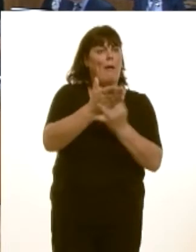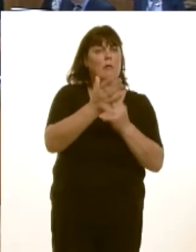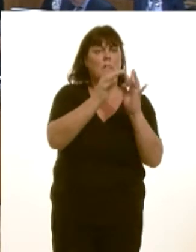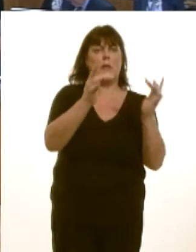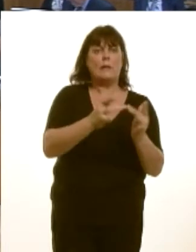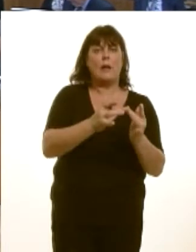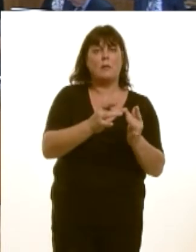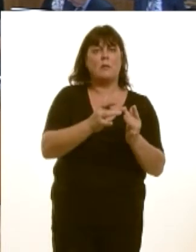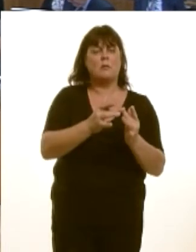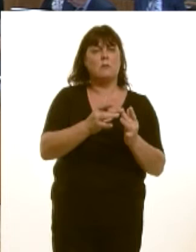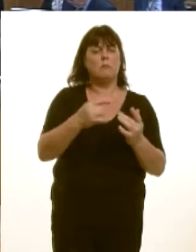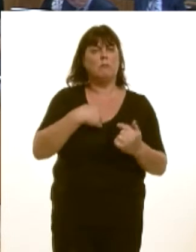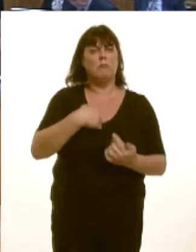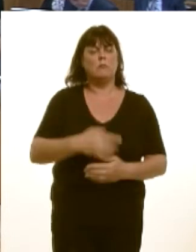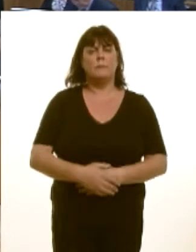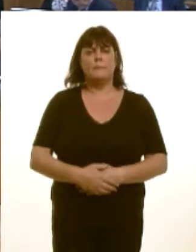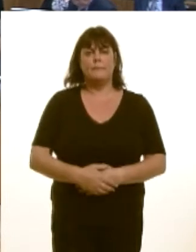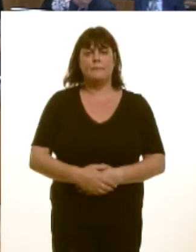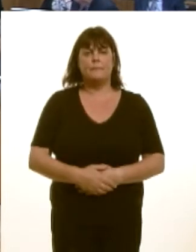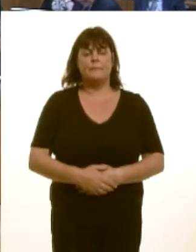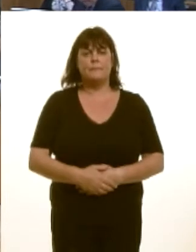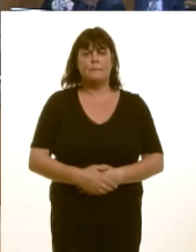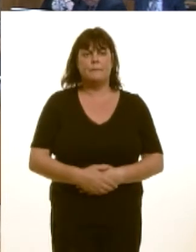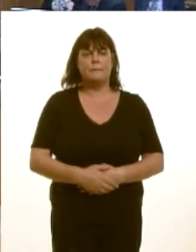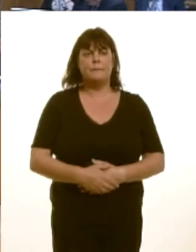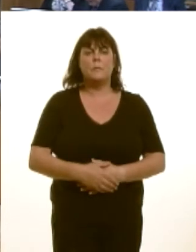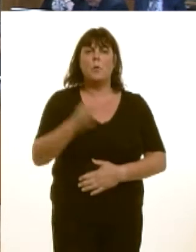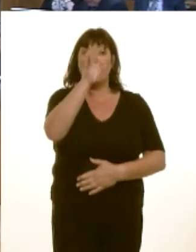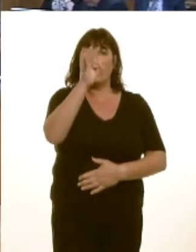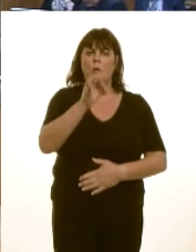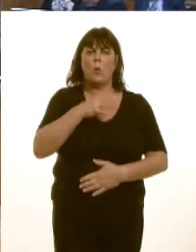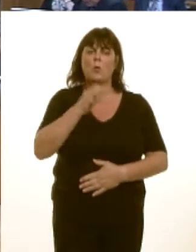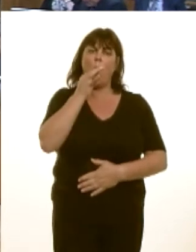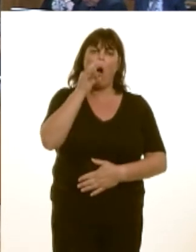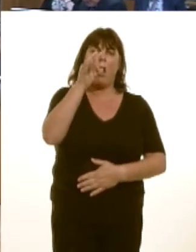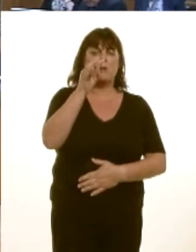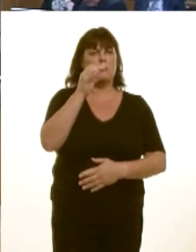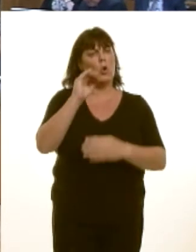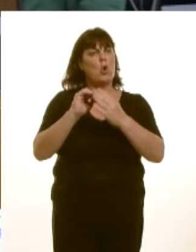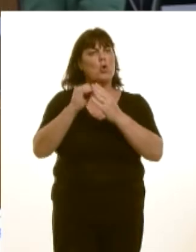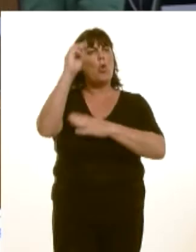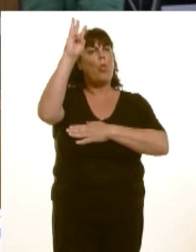Cymru gael yr un cyfle i dderbyn gofal o’r ansawdd uchaf sydd wedi’i ddylunio i ddiwallu